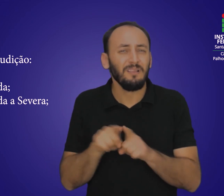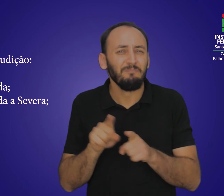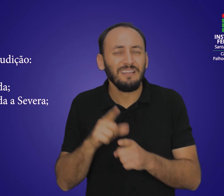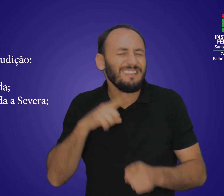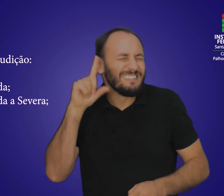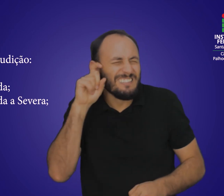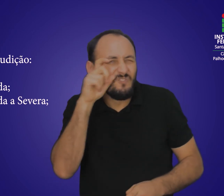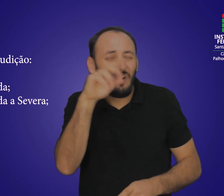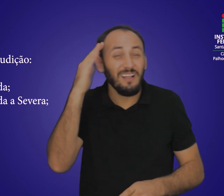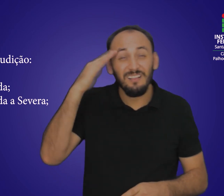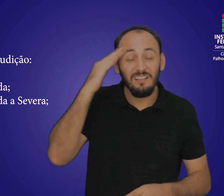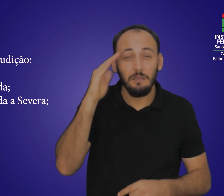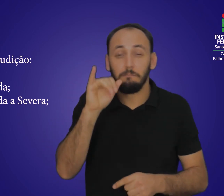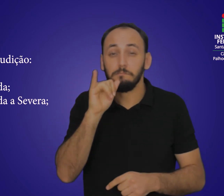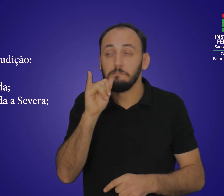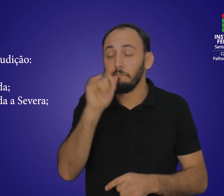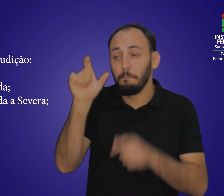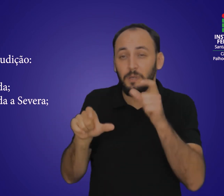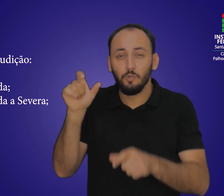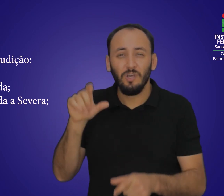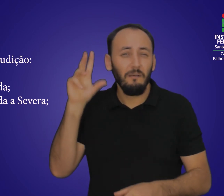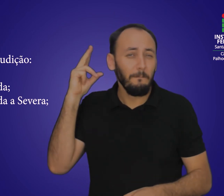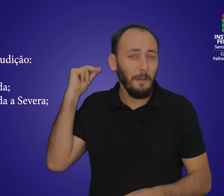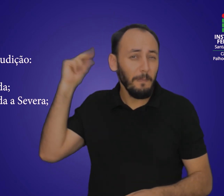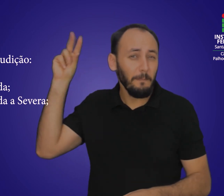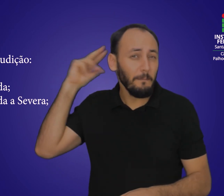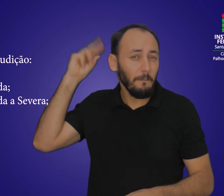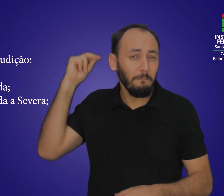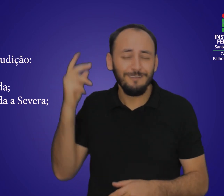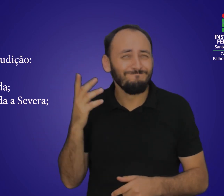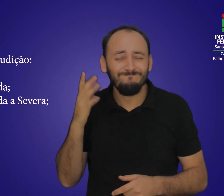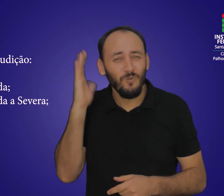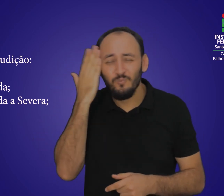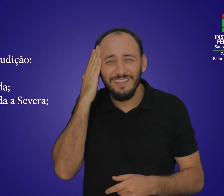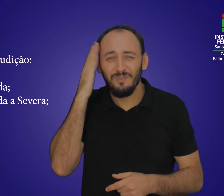Têm dificuldade para compreender, por exemplo, o diálogo das pessoas ao seu redor.